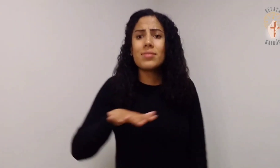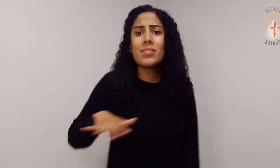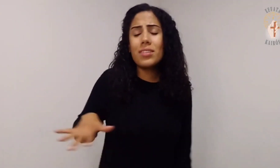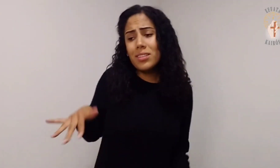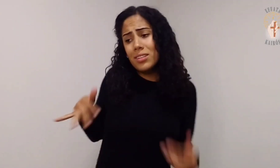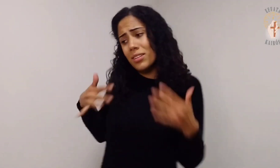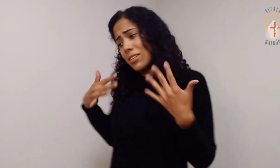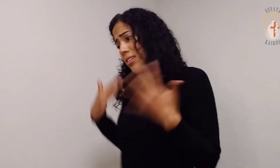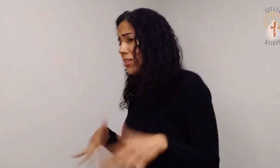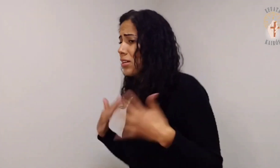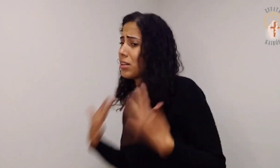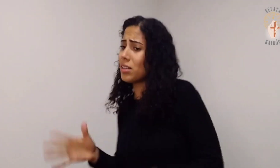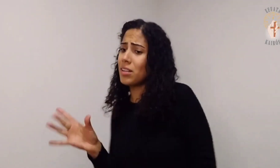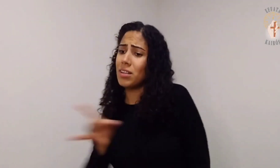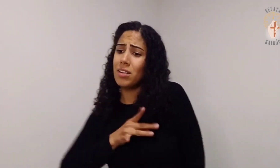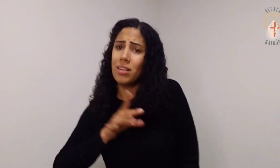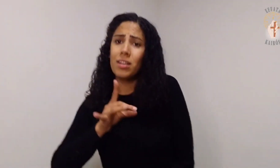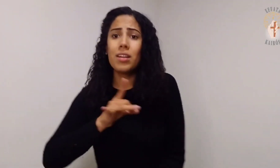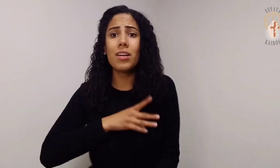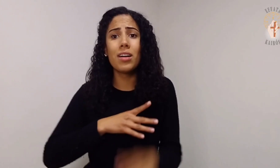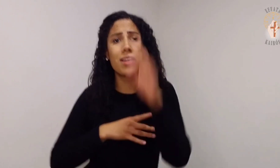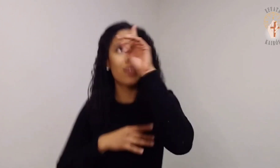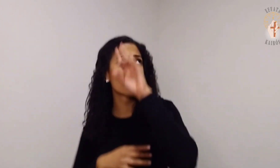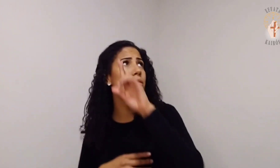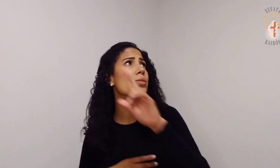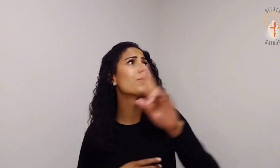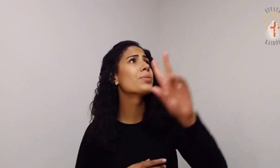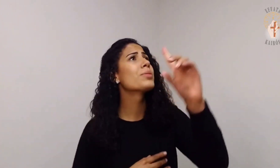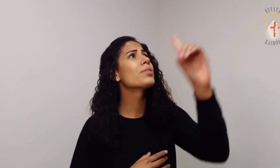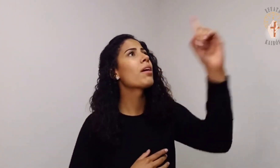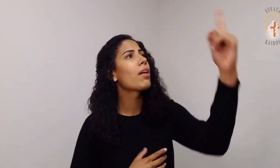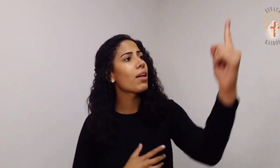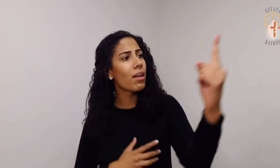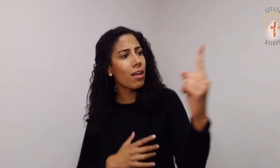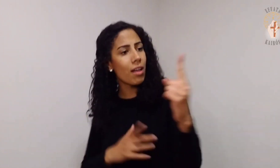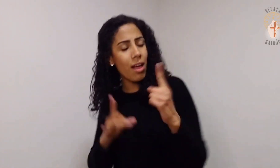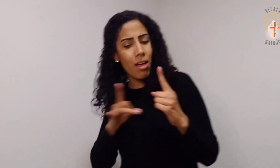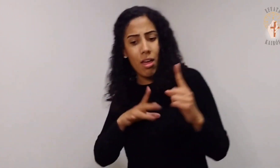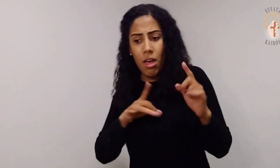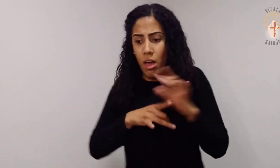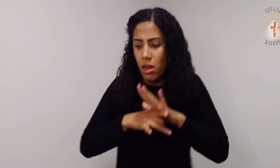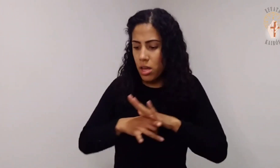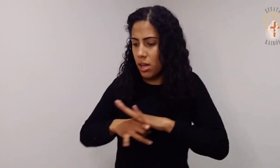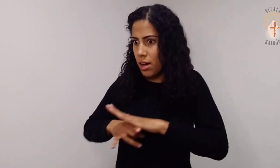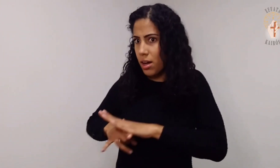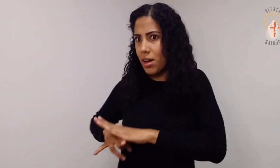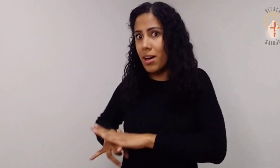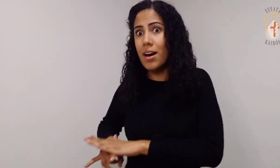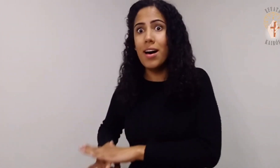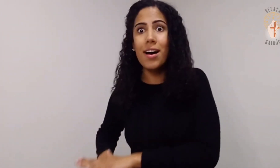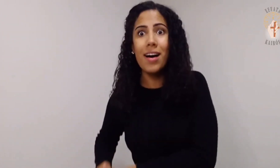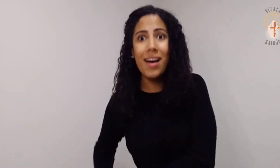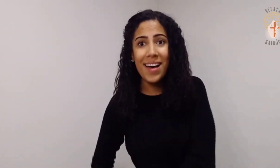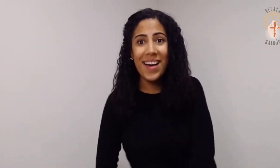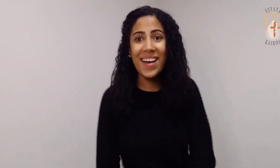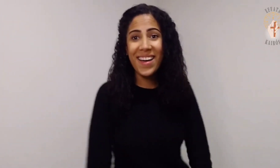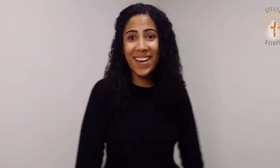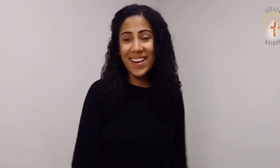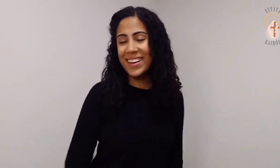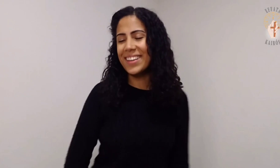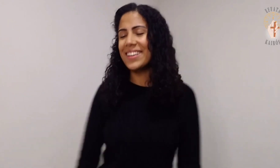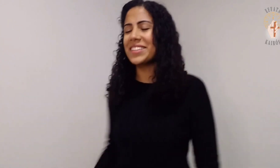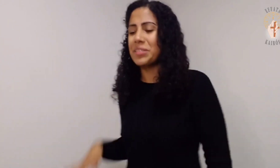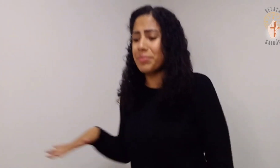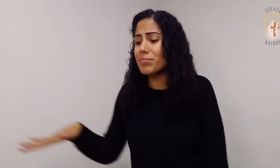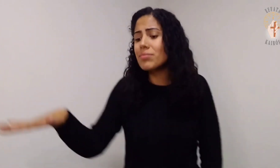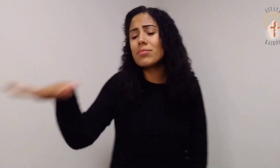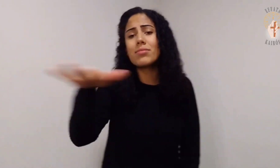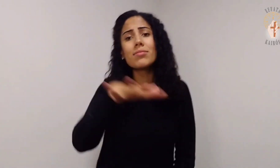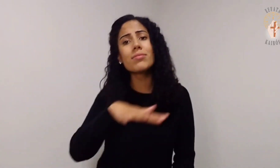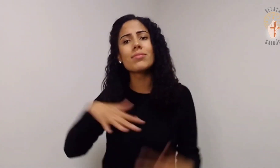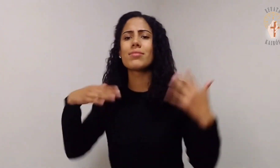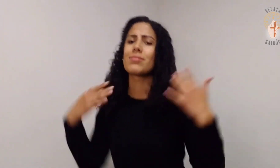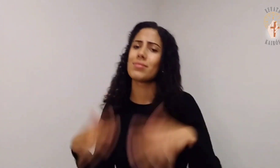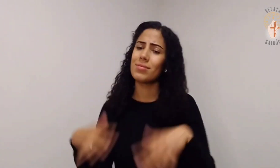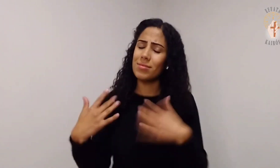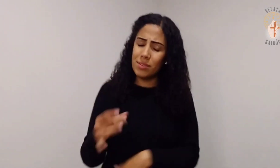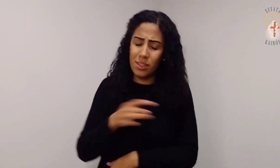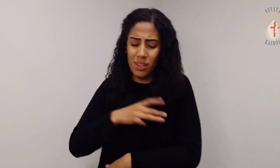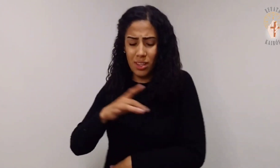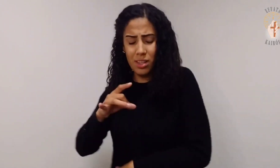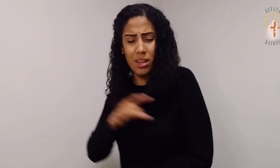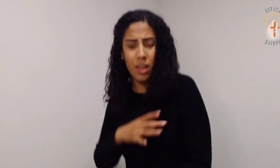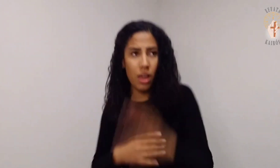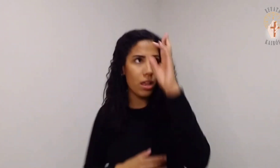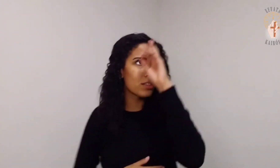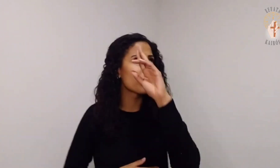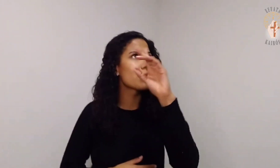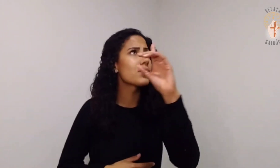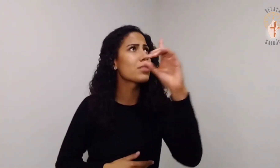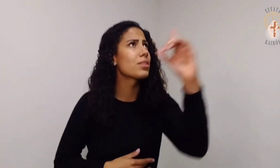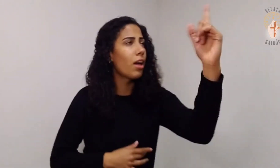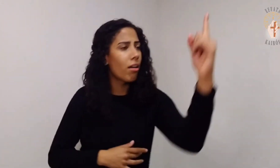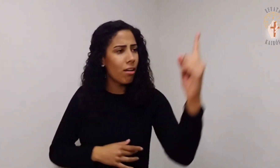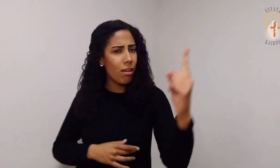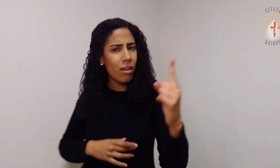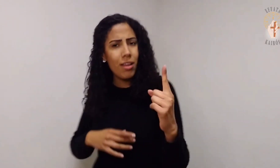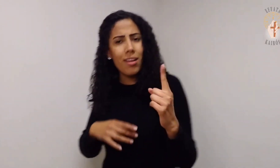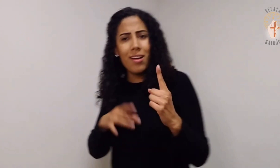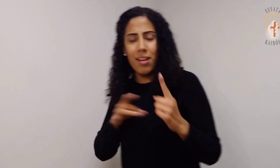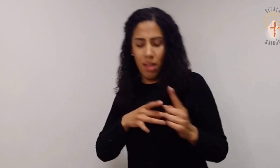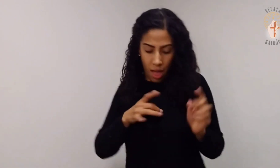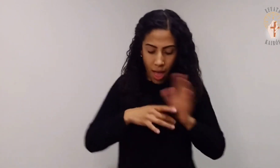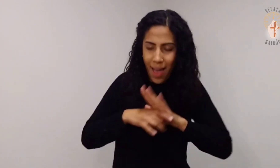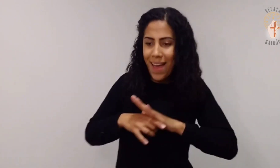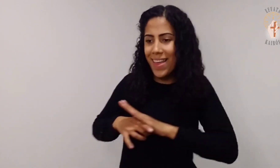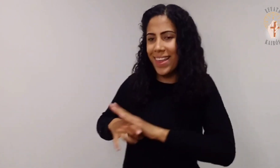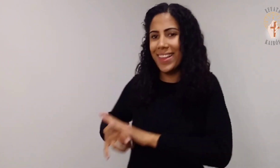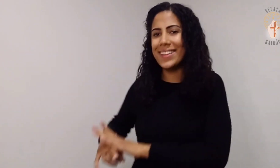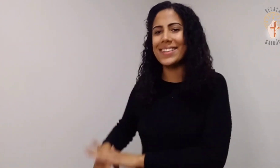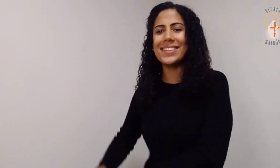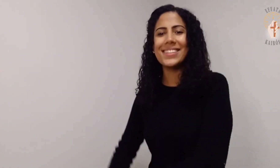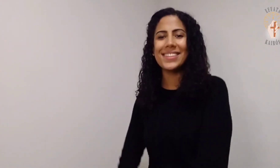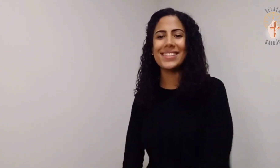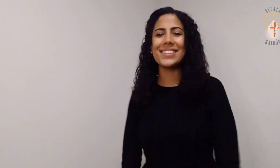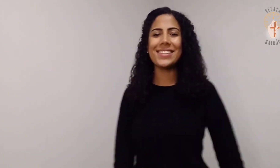Ref.: De todos os temores me livrou o Senhor Deus.